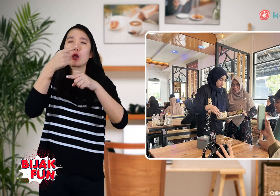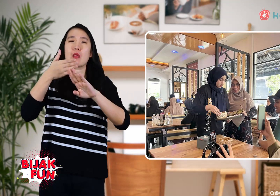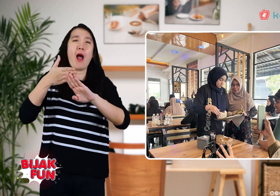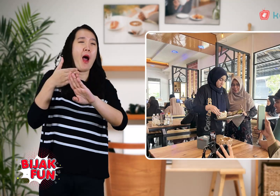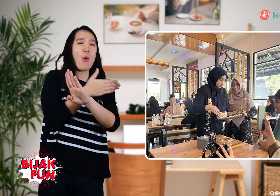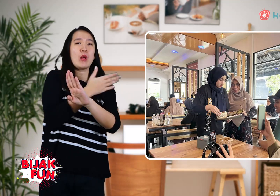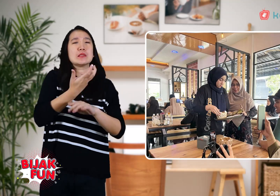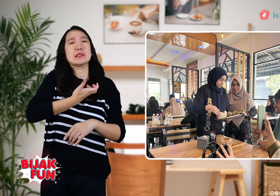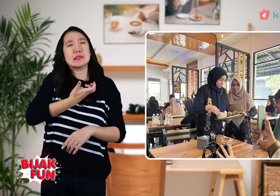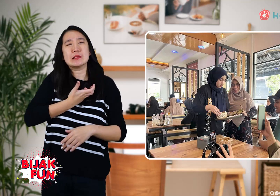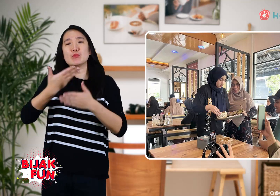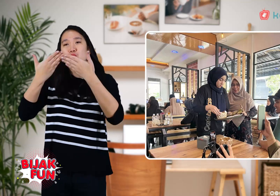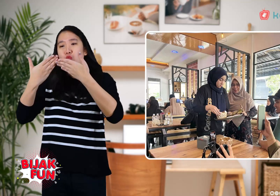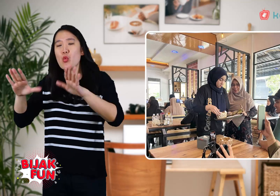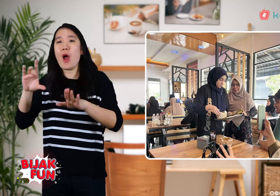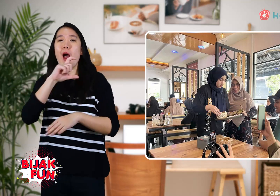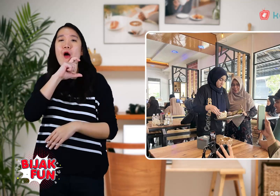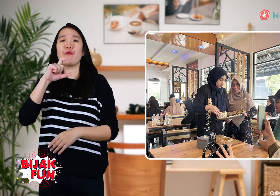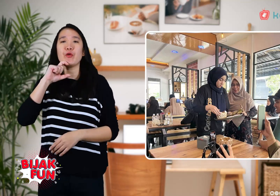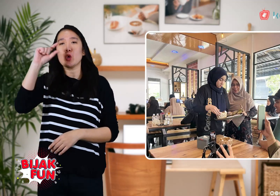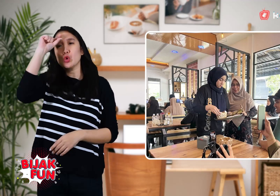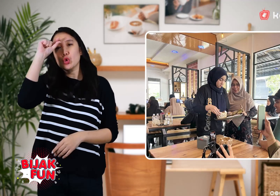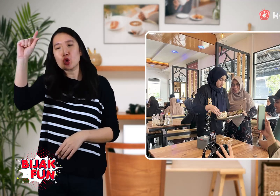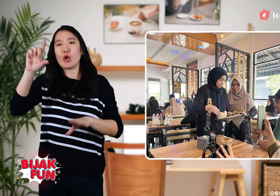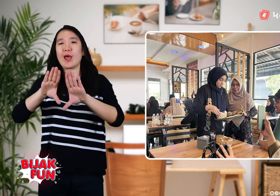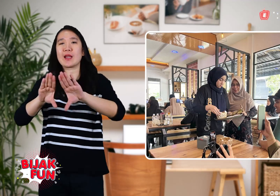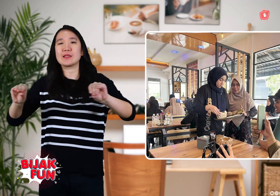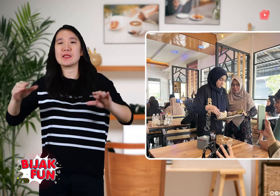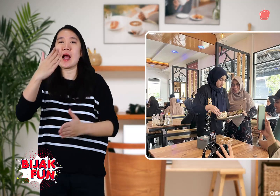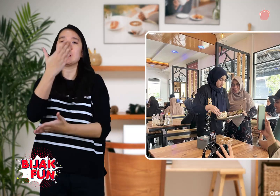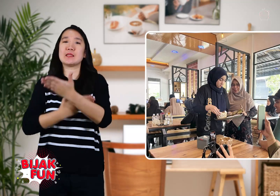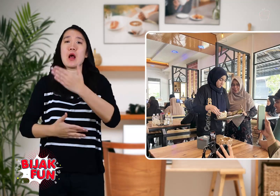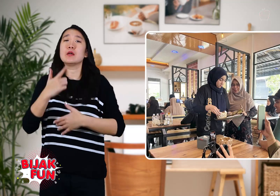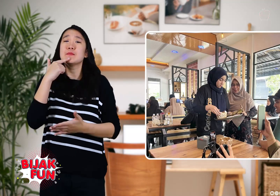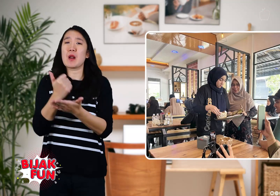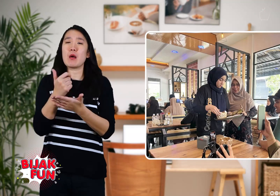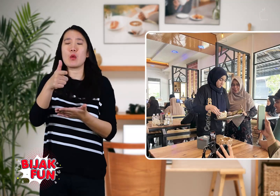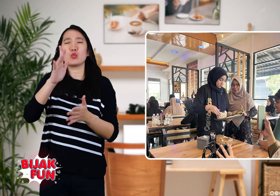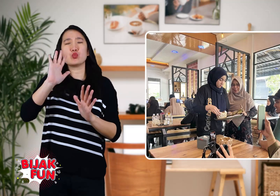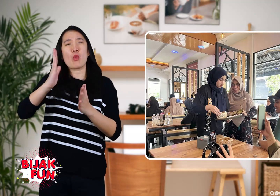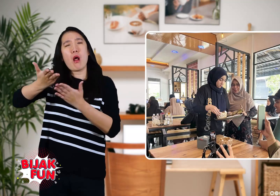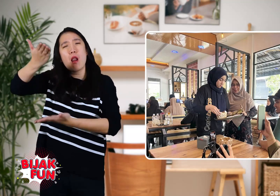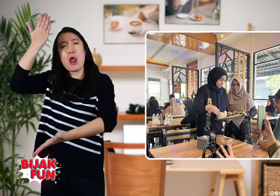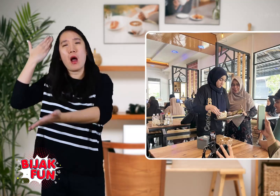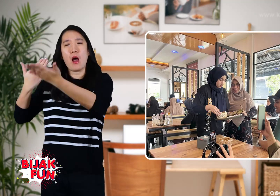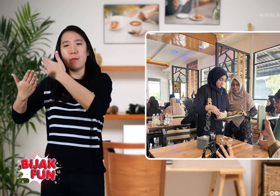Dia bercerita, awalnya ingin membuka kafe untuk disabilitas bekerja,